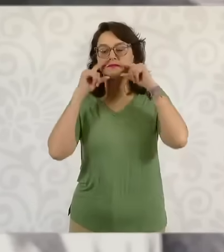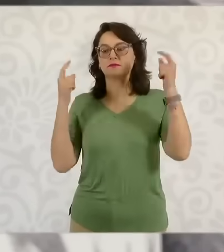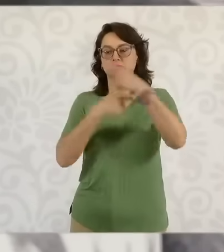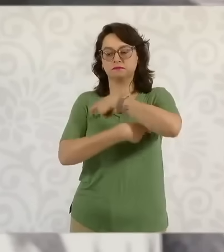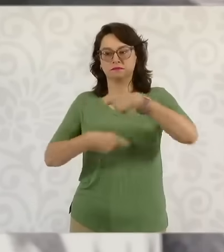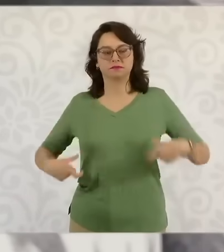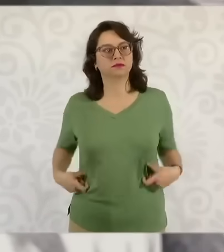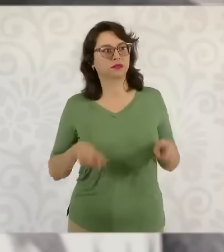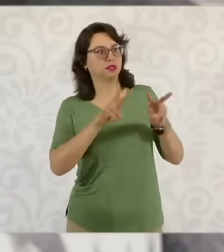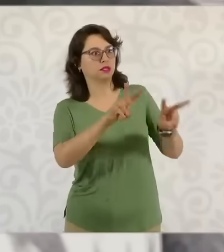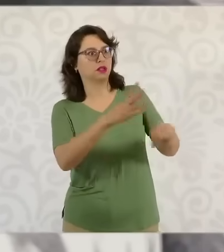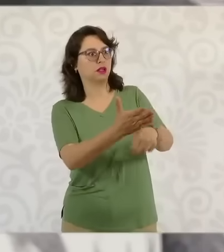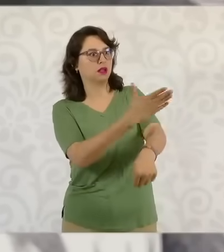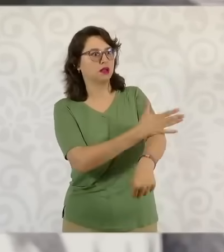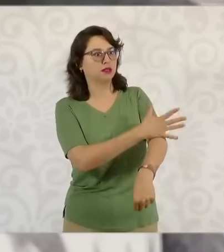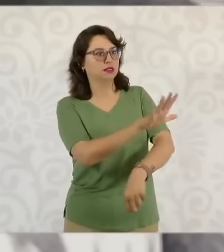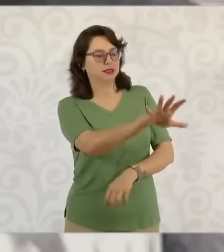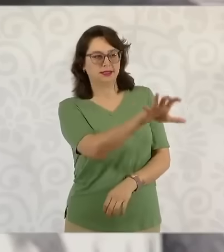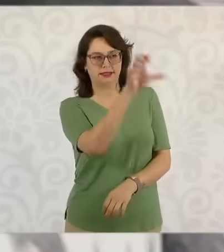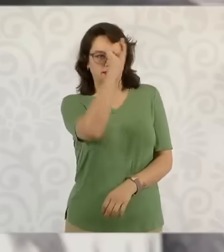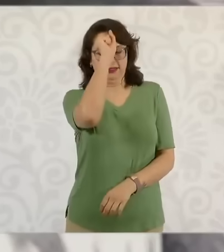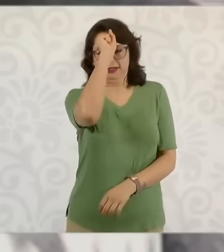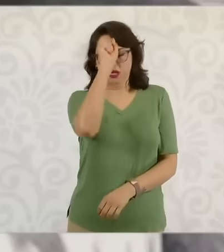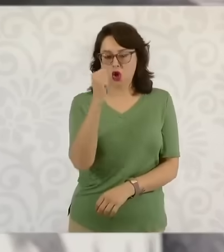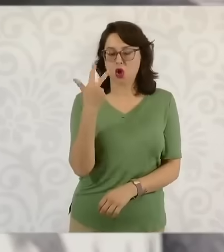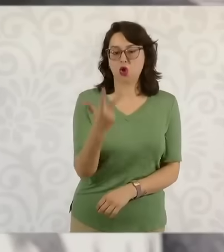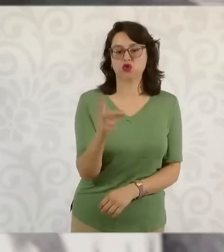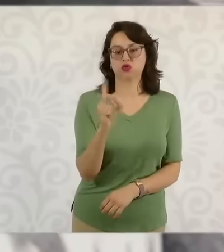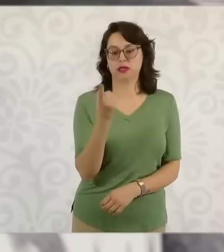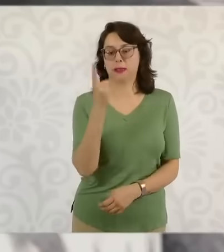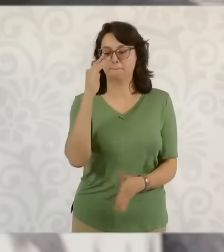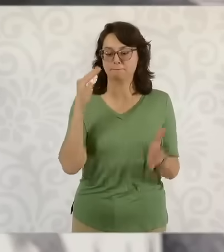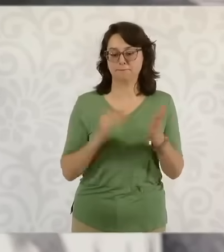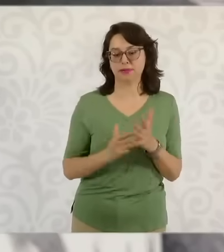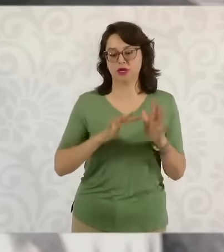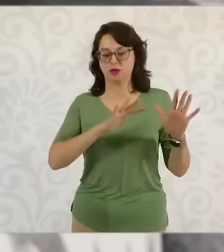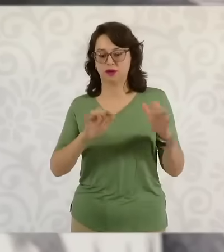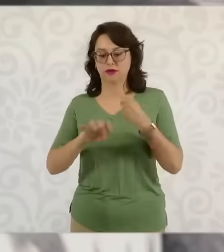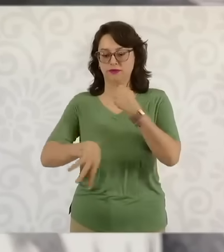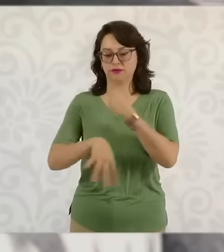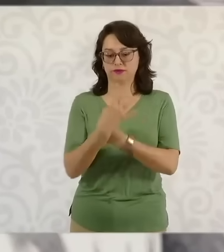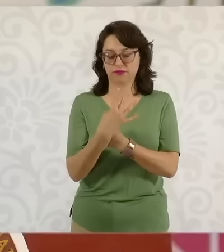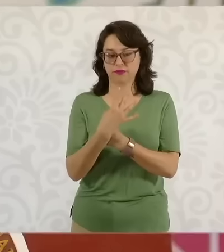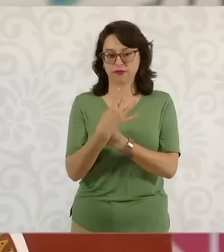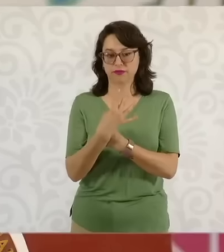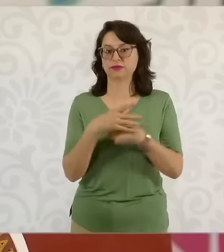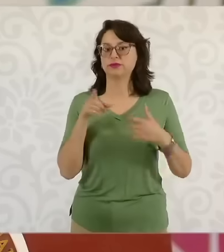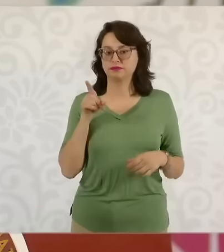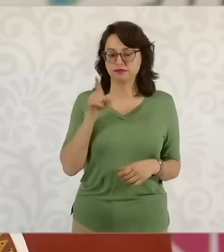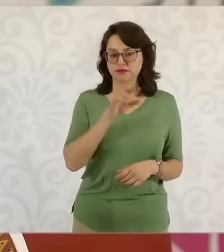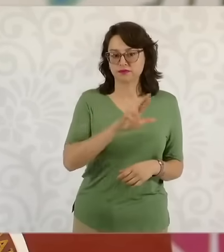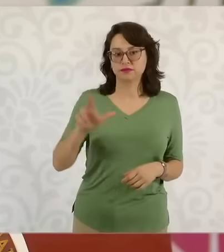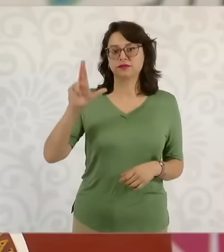fue imborrable tanto así que el 8 de diciembre de 1914 en un acto de reconocimiento póstumo